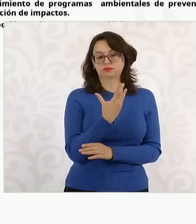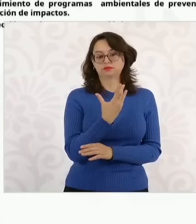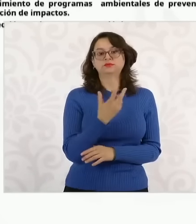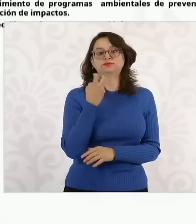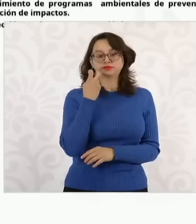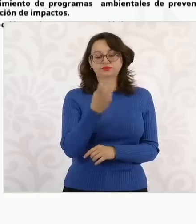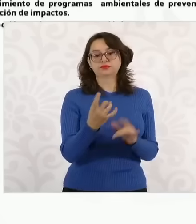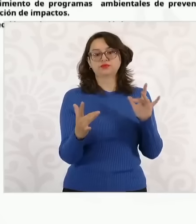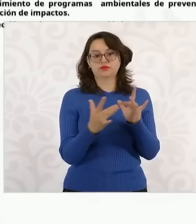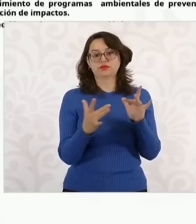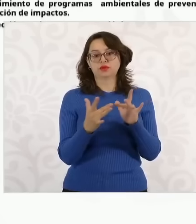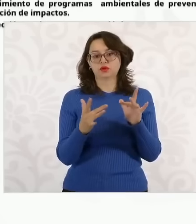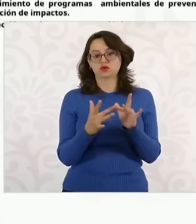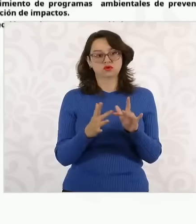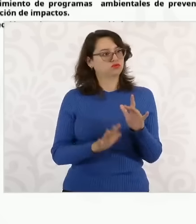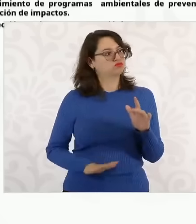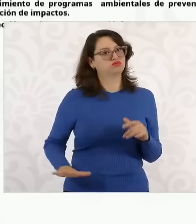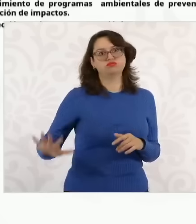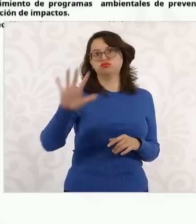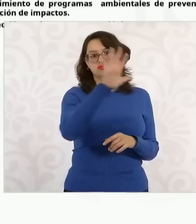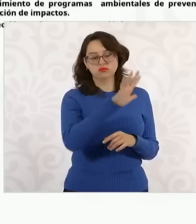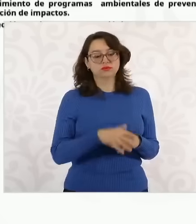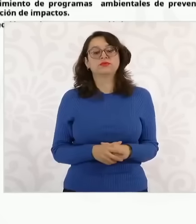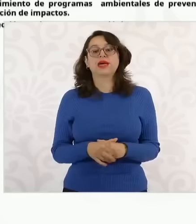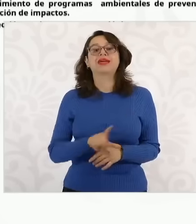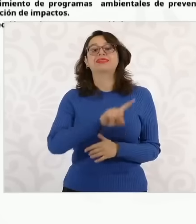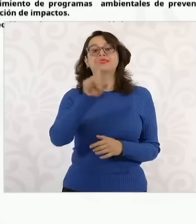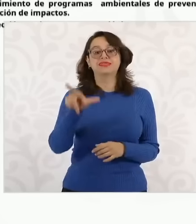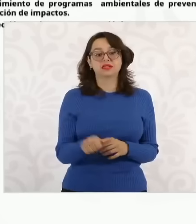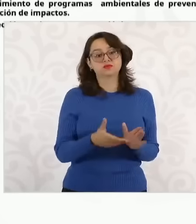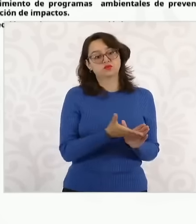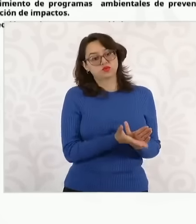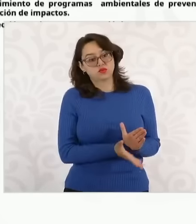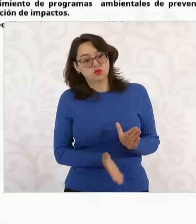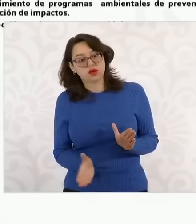conecta a la a la red ferroviaria. Y luego vamos a rehabilitar el ramal Pochilamérida.